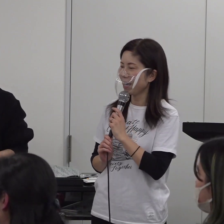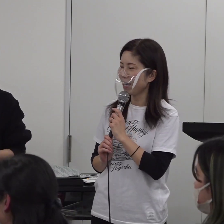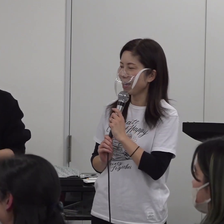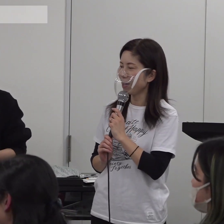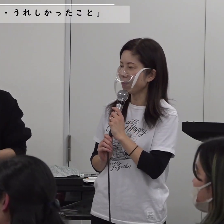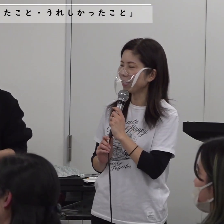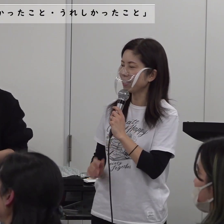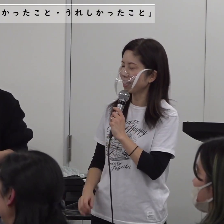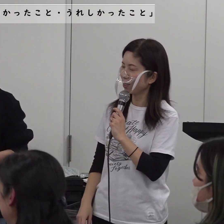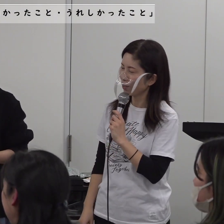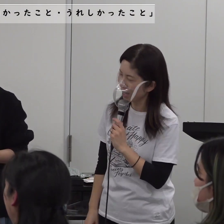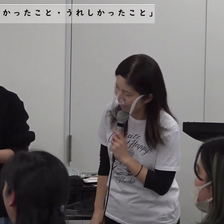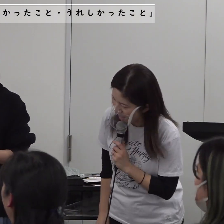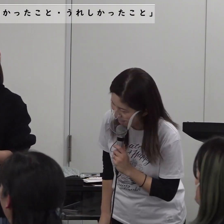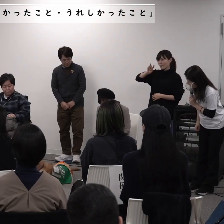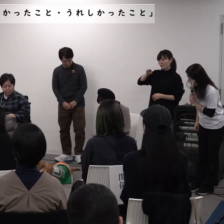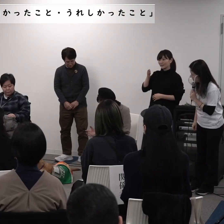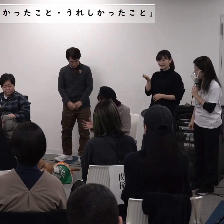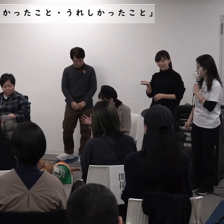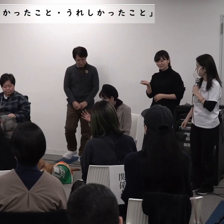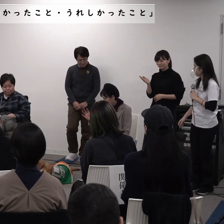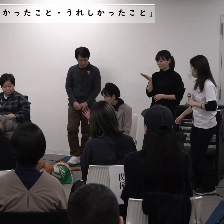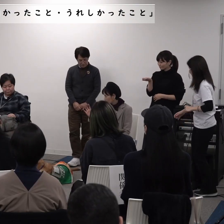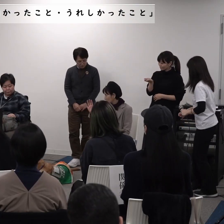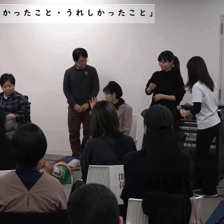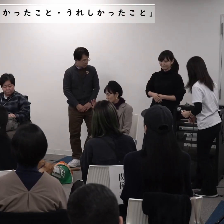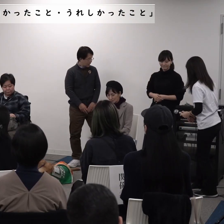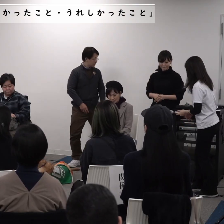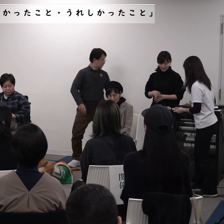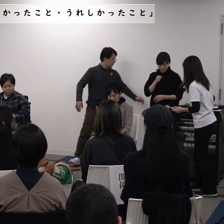橋爪）マリさんどうですか？